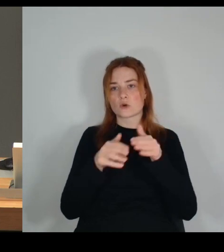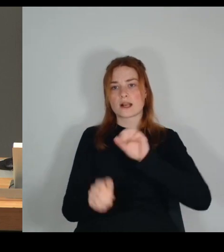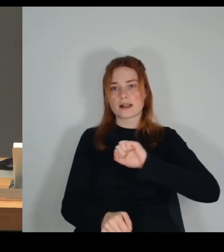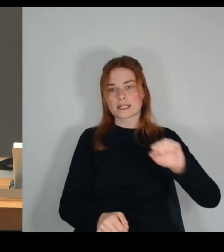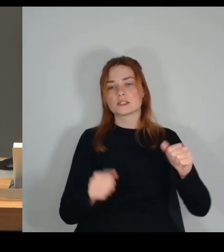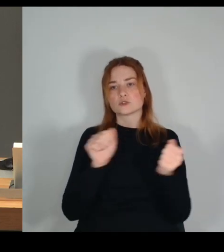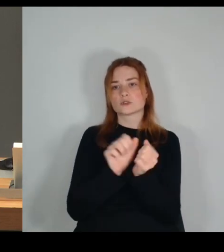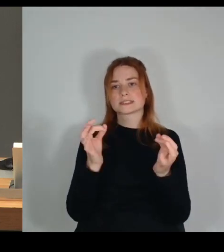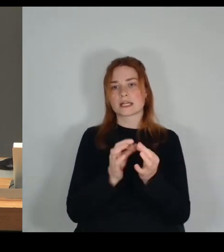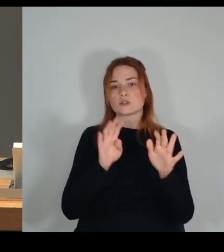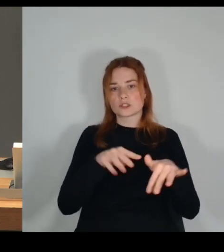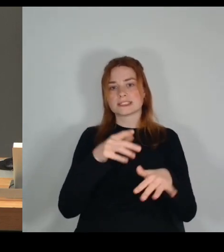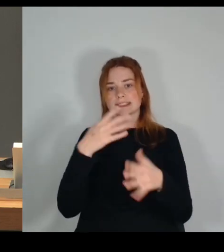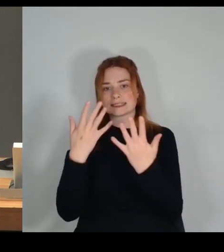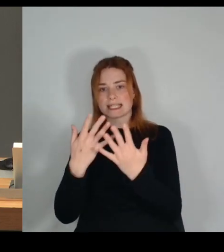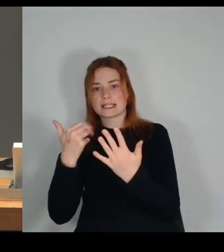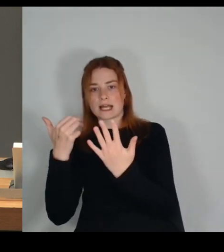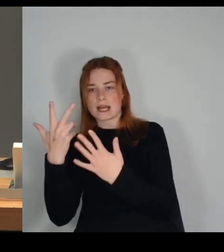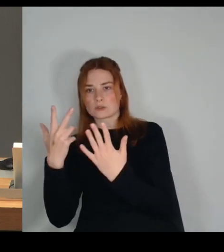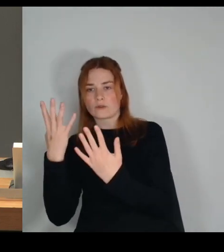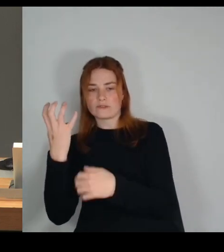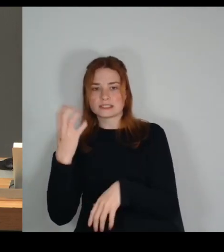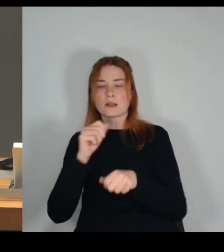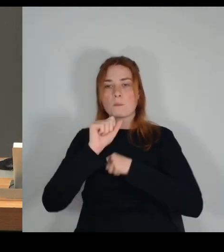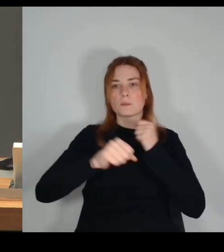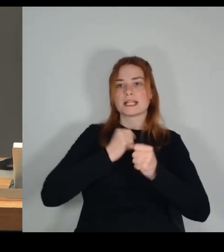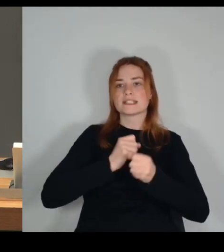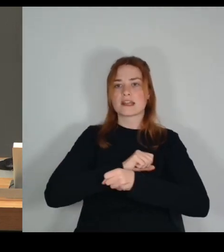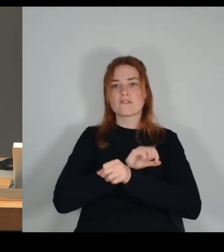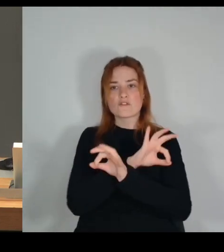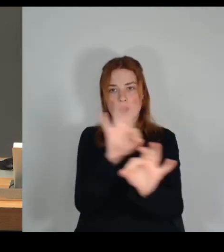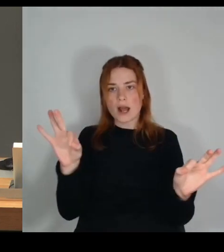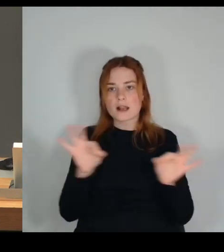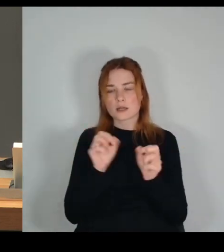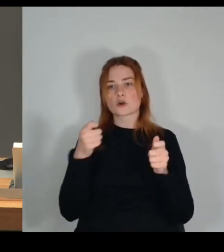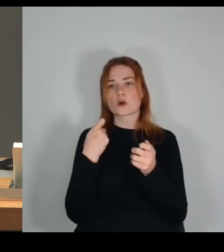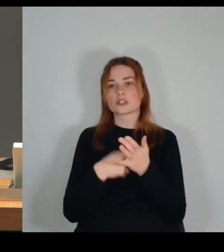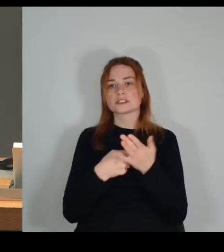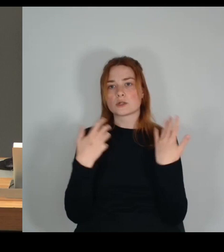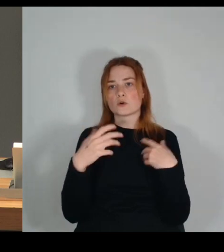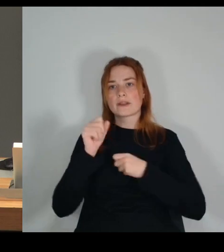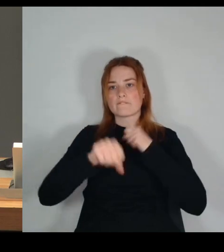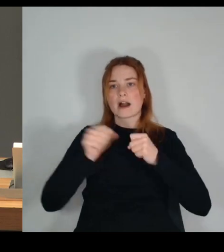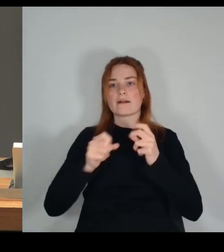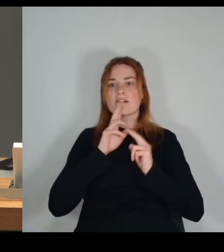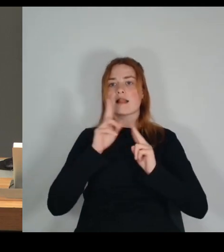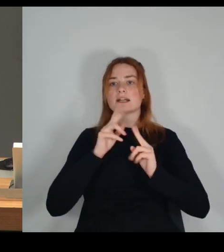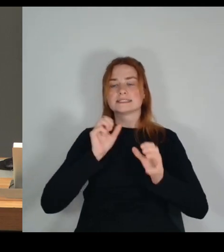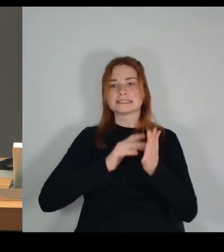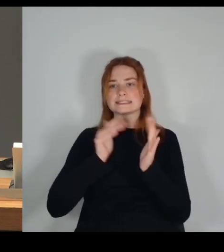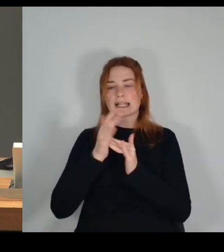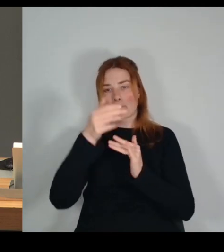öffentliches Fahrradverleihsystem für Berlin In der Beratung beginnt die Fraktion Die Linke und hier der Kollege Schenker.